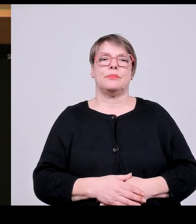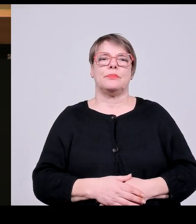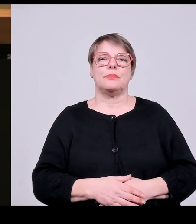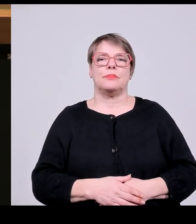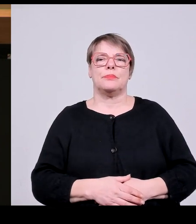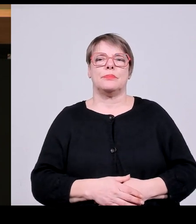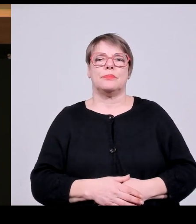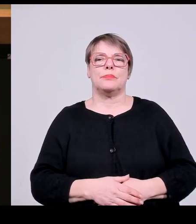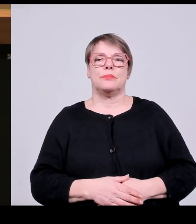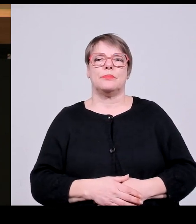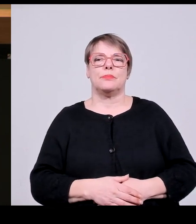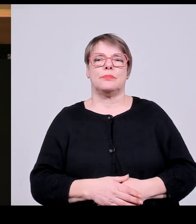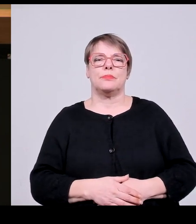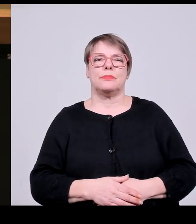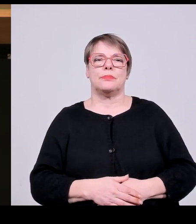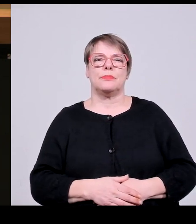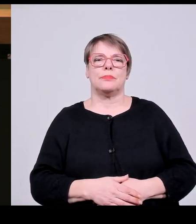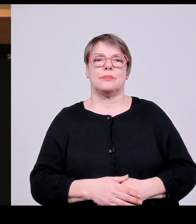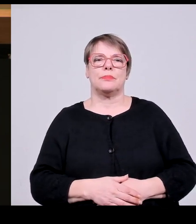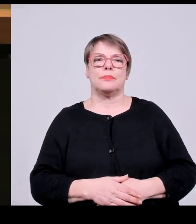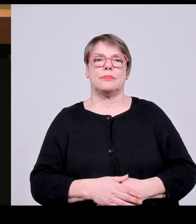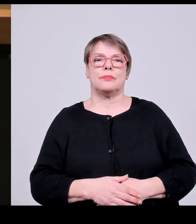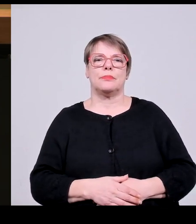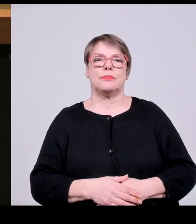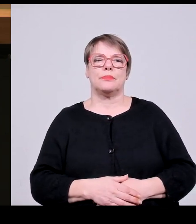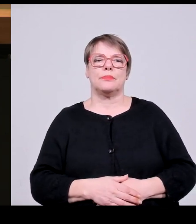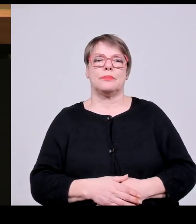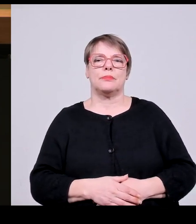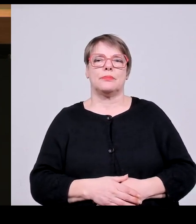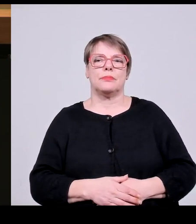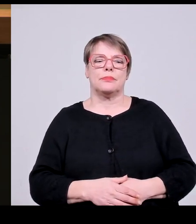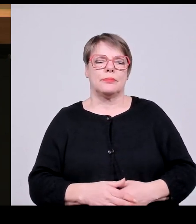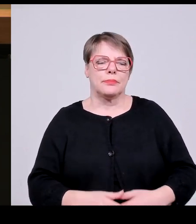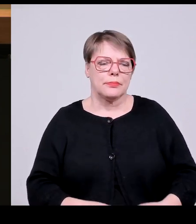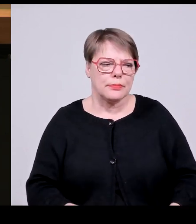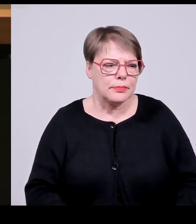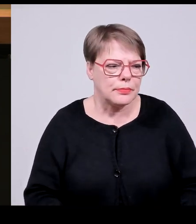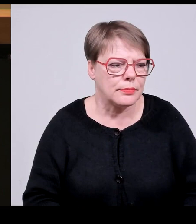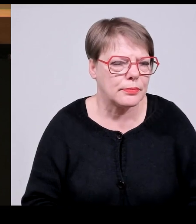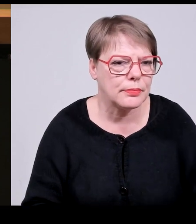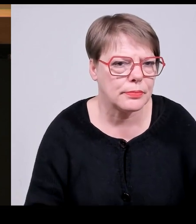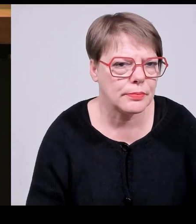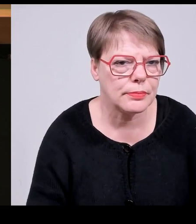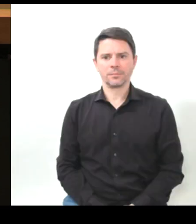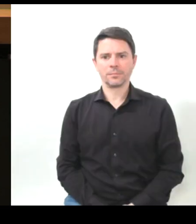für Freizeit oder zum Lernen haben. Sie entscheidet darüber, wie viel Geld sie während der Ausbildung zur Verfügung haben.